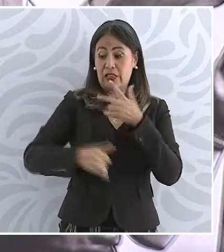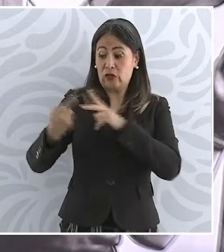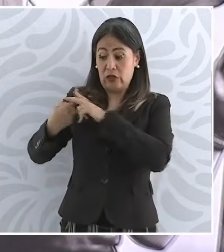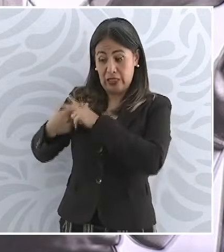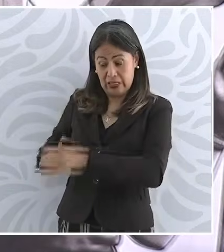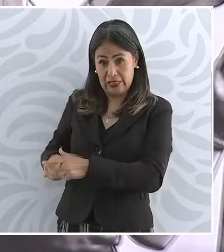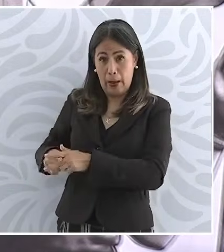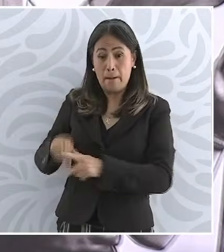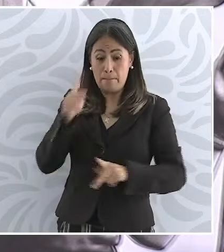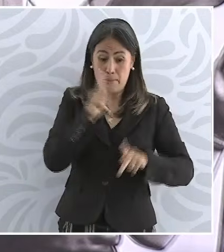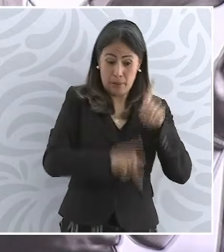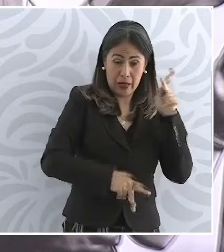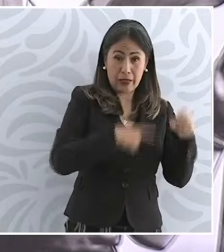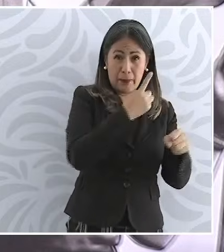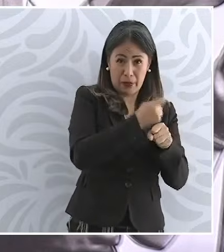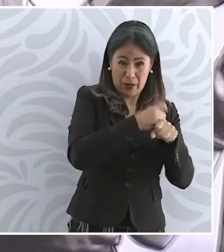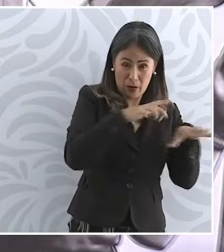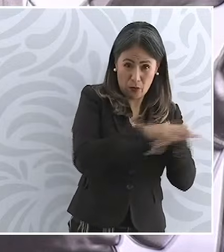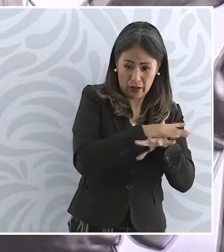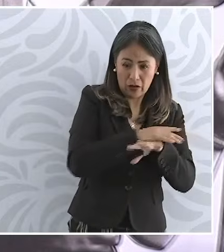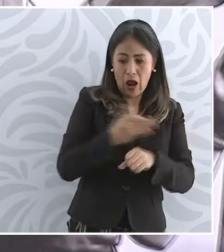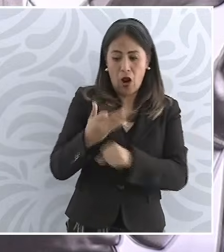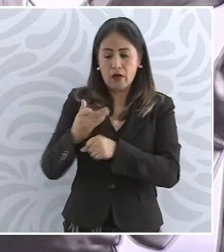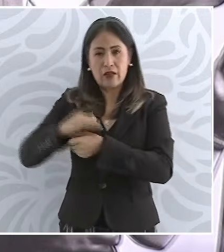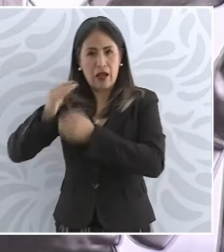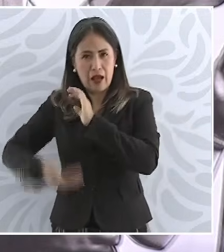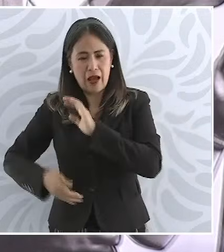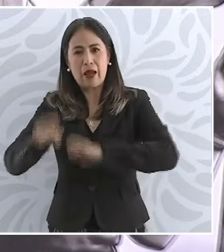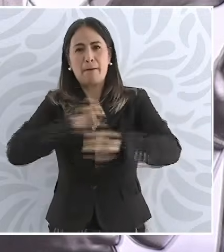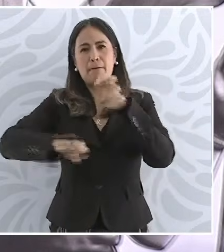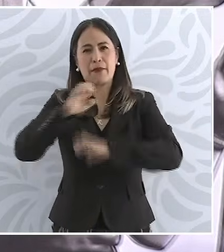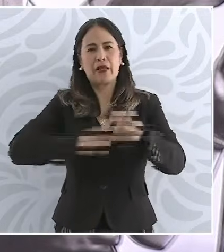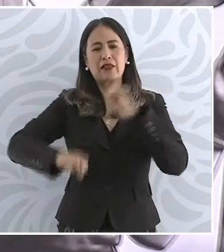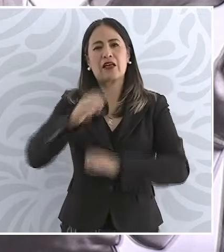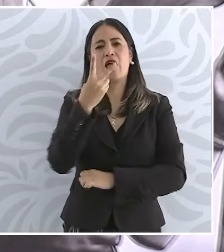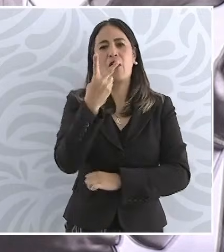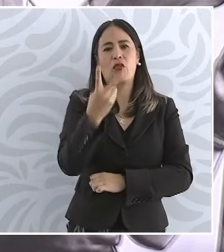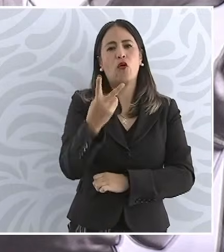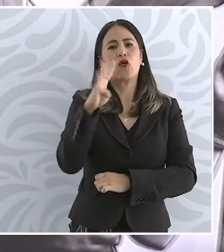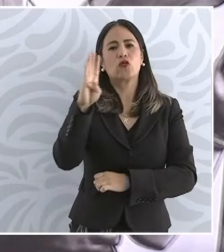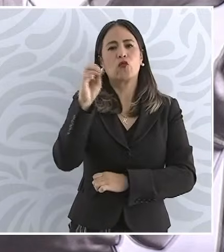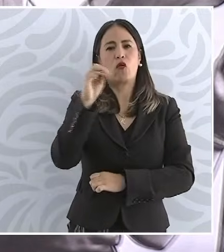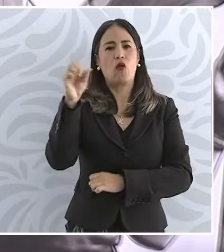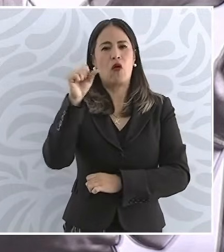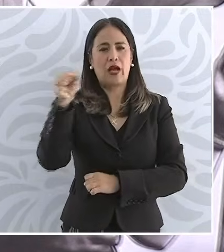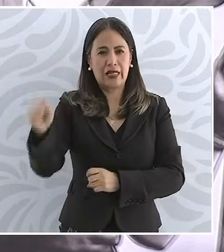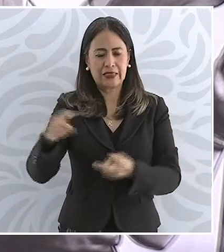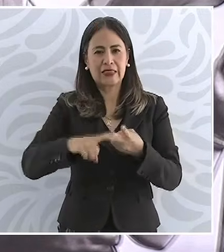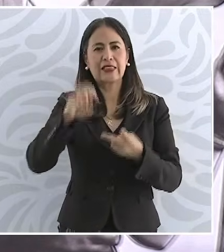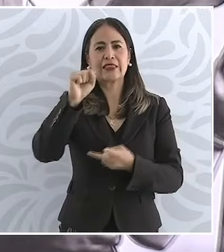fase de de la transformación la refinería de dos bocas y las coquizadora de tul y Salina Cruz tres